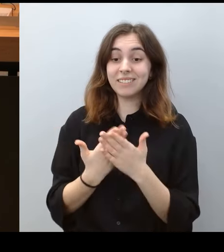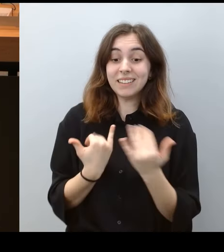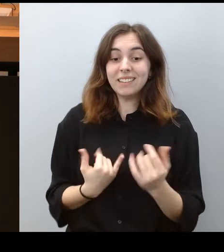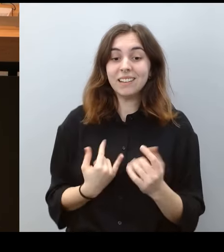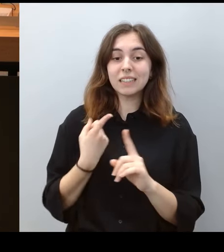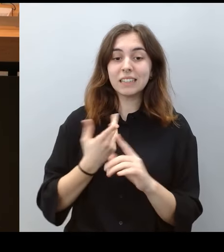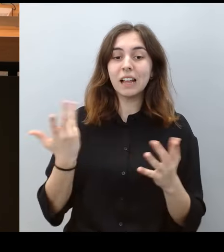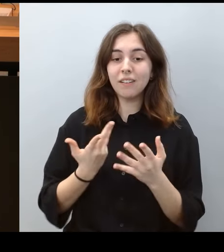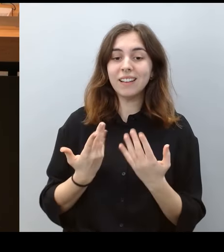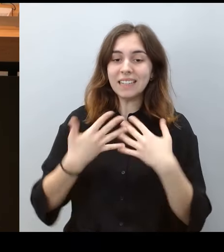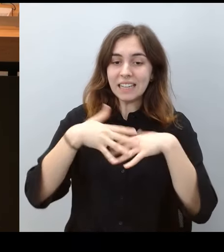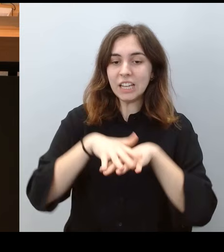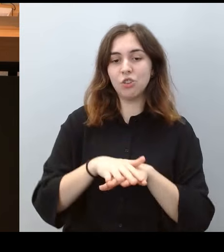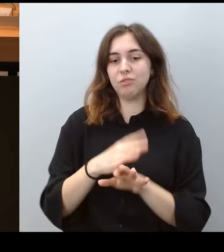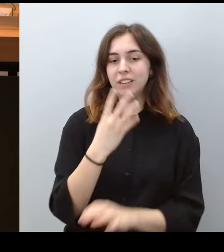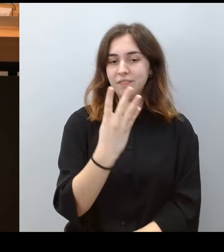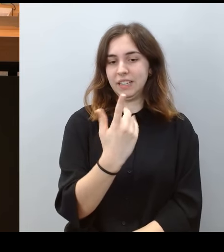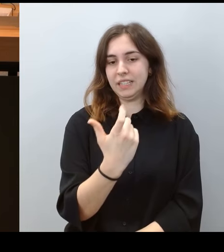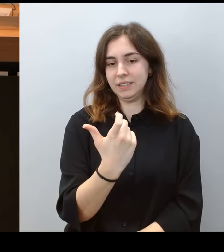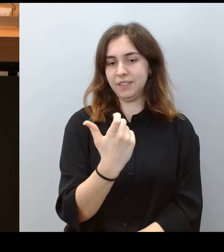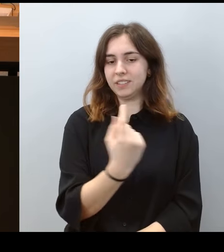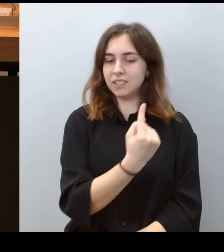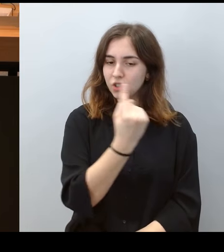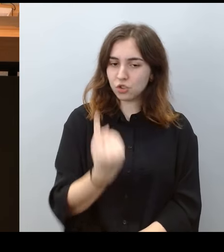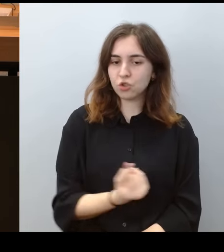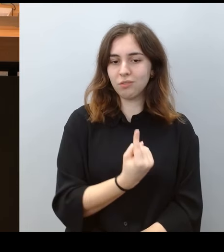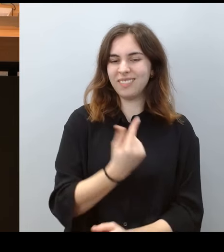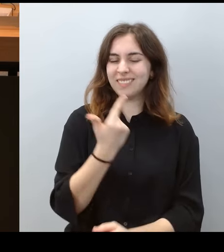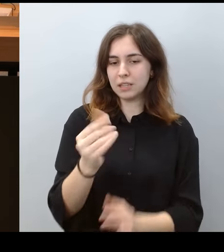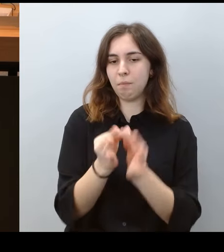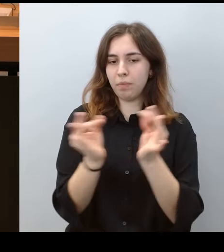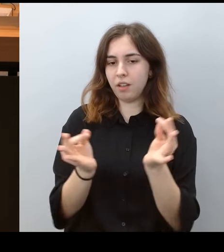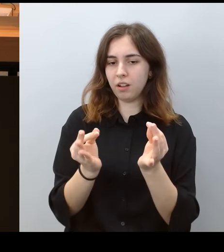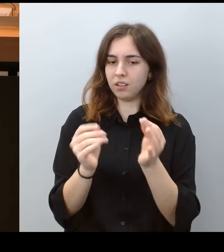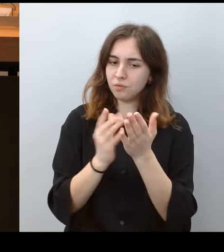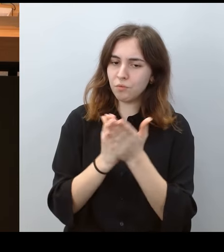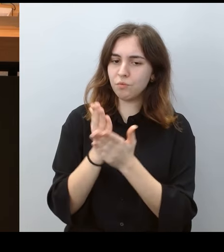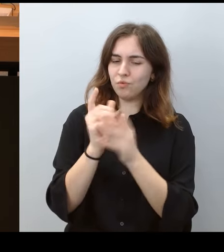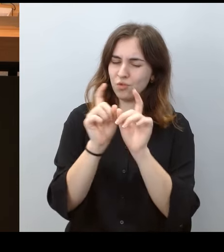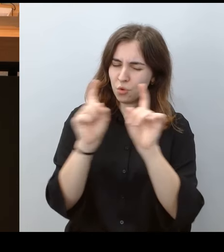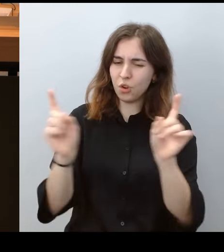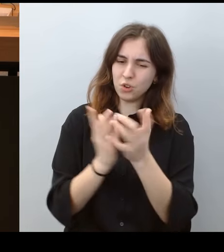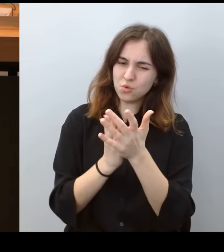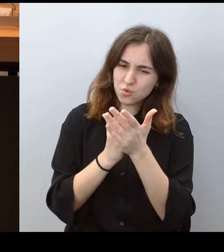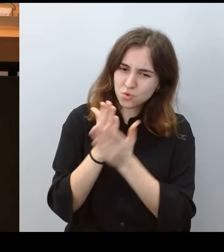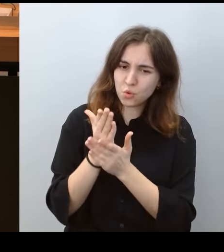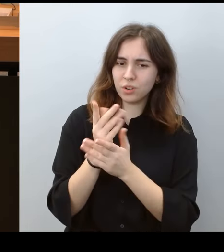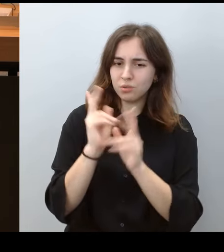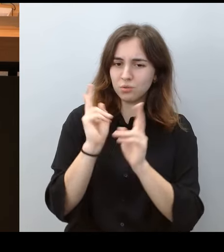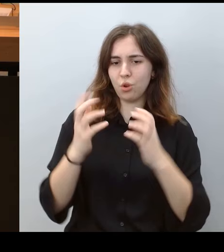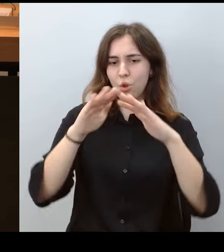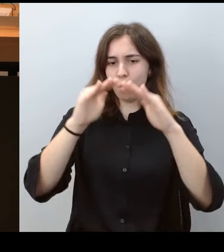Obdachlose mit körperlichen Behinderungen einzurichten. Eine Unterkunft, die wirklich inklusiv gestaltet ist und wo